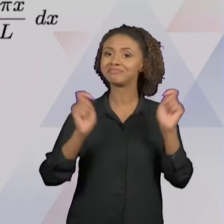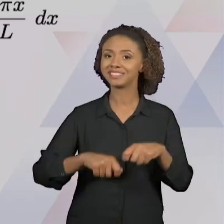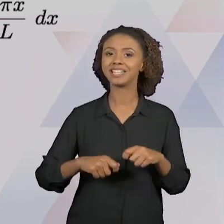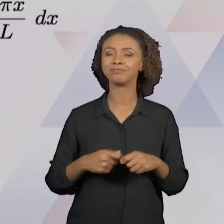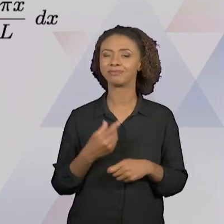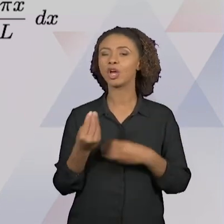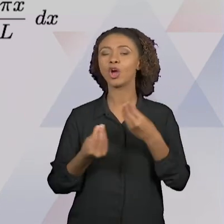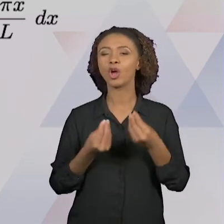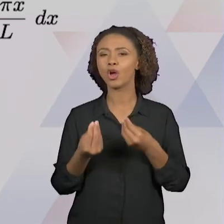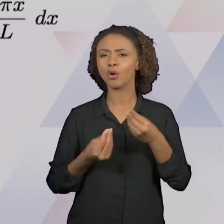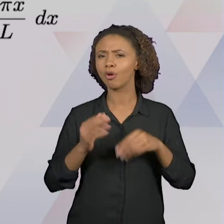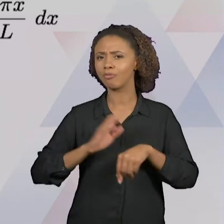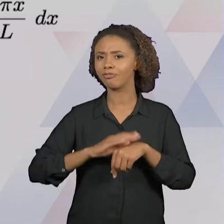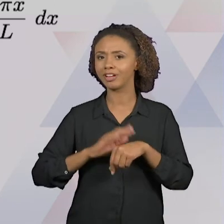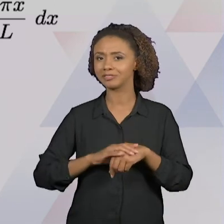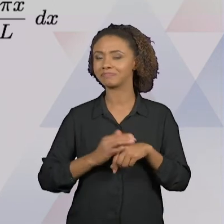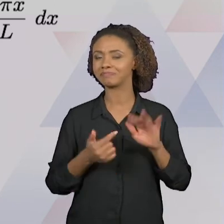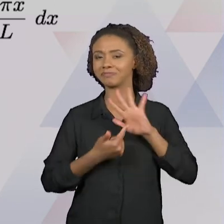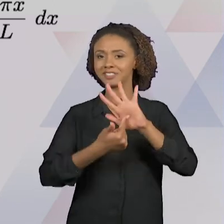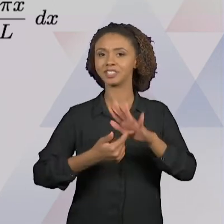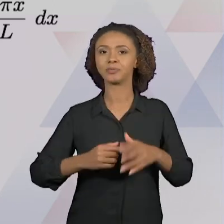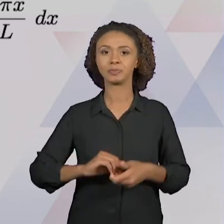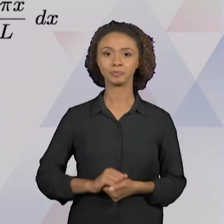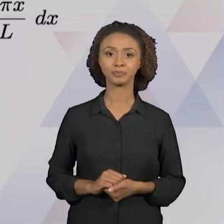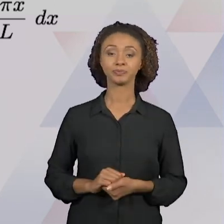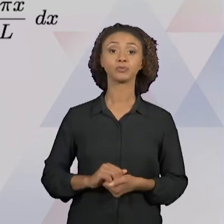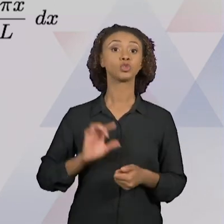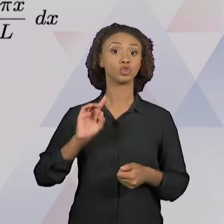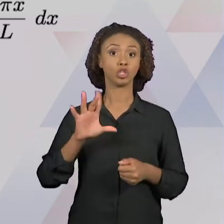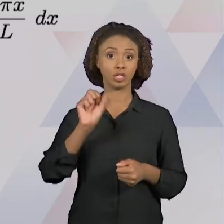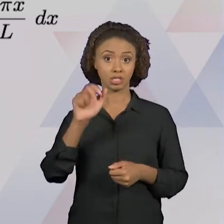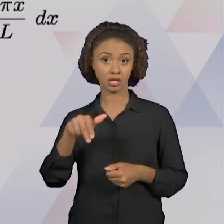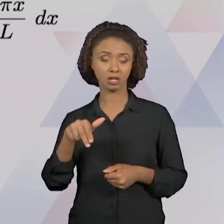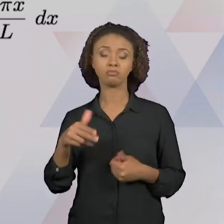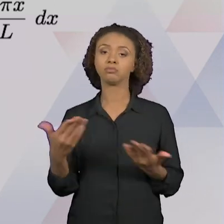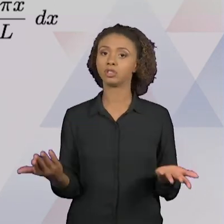FAZER ISSO AQUI. ENTÃO A GENTE QUER ELA SÓ EM SENO E ENTÃO A GENTE NÃO VAI TER OS TERMOS "AN",